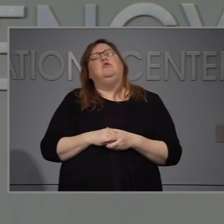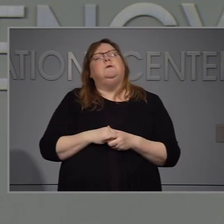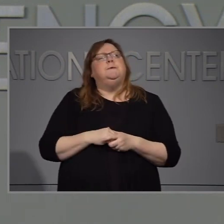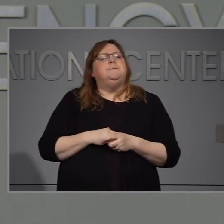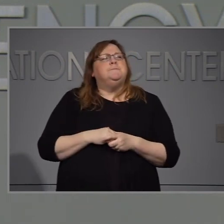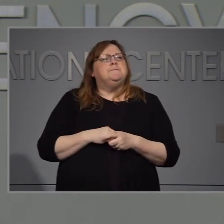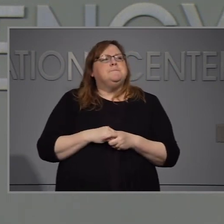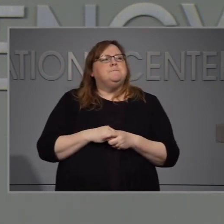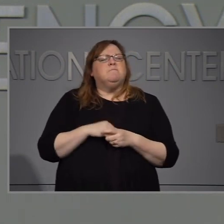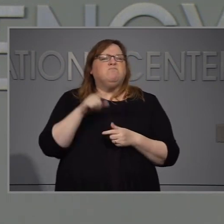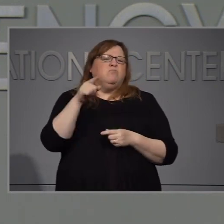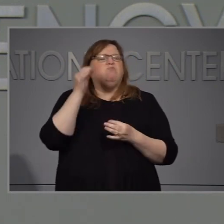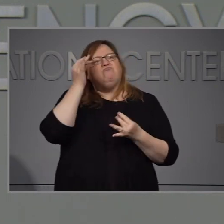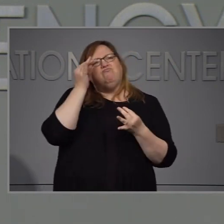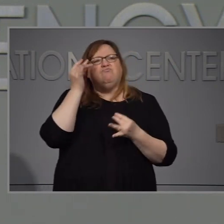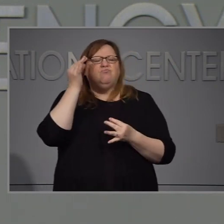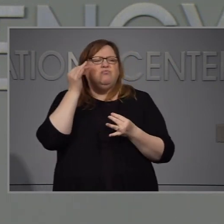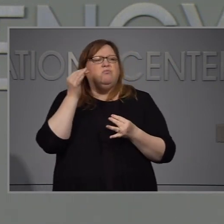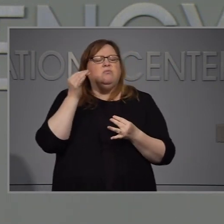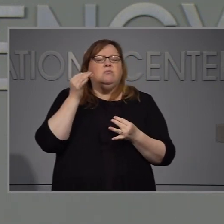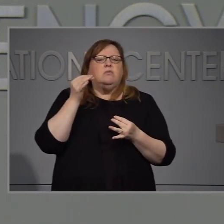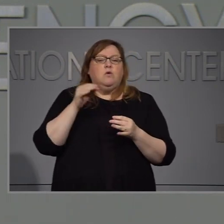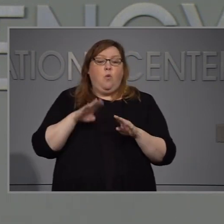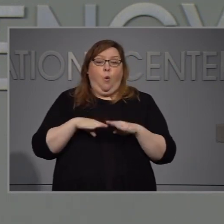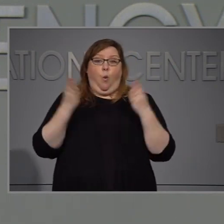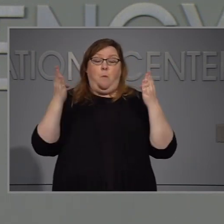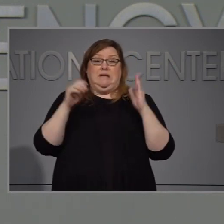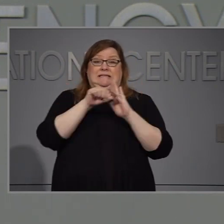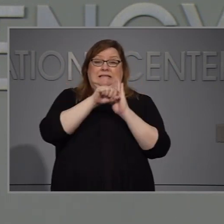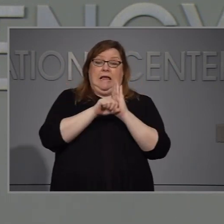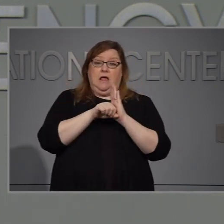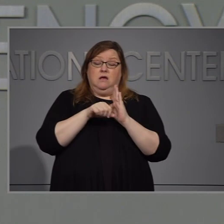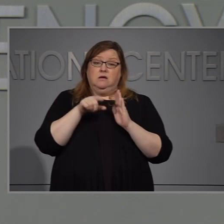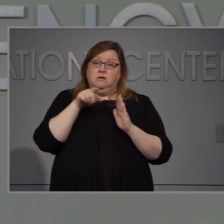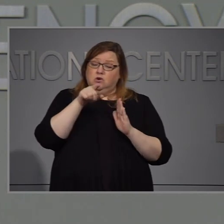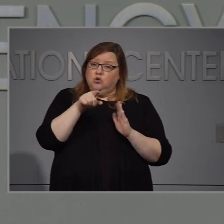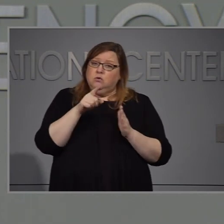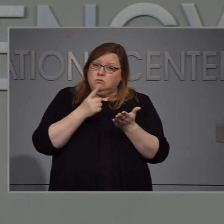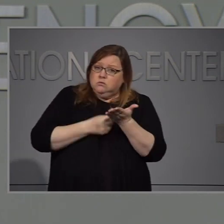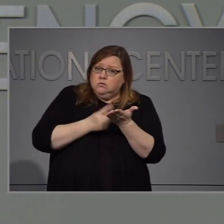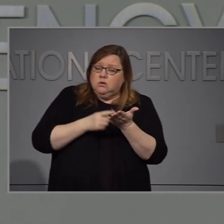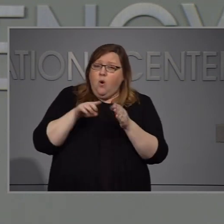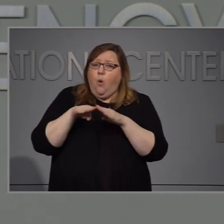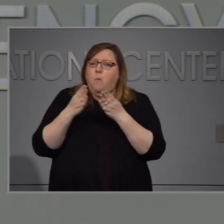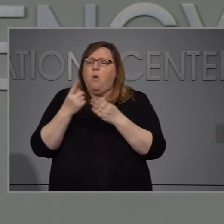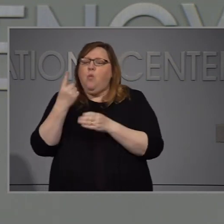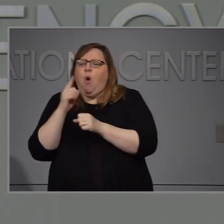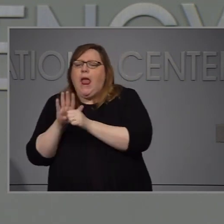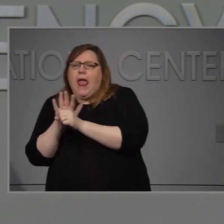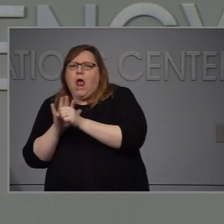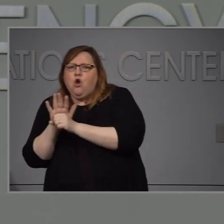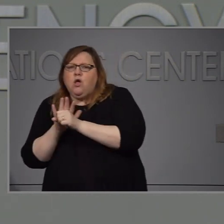Ya usted volver a pensar sobre el y idea de tener reaperturas a nivel regional. Gracias